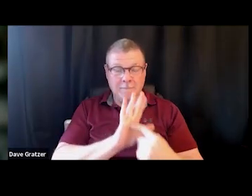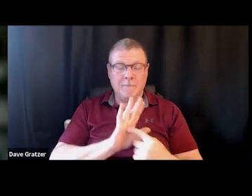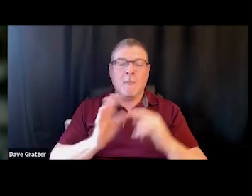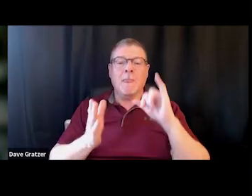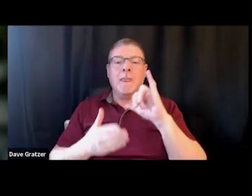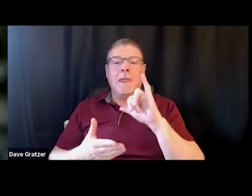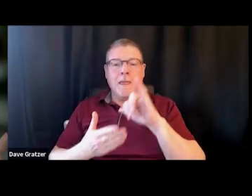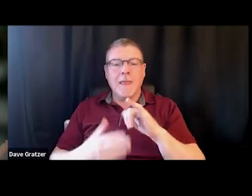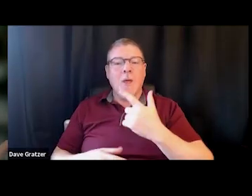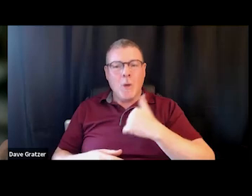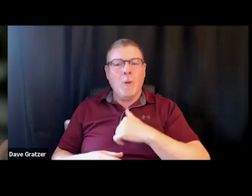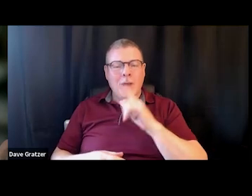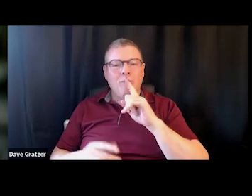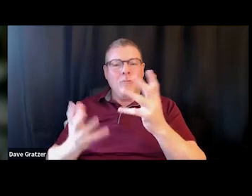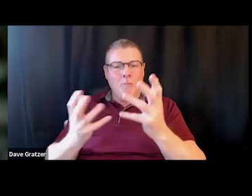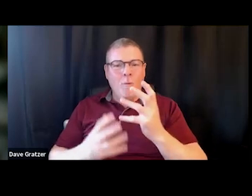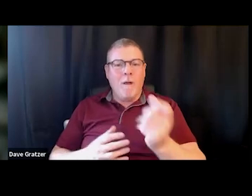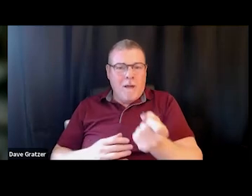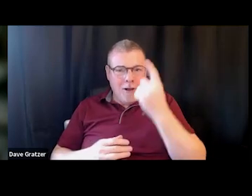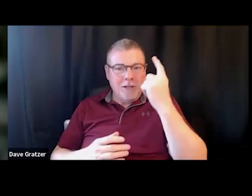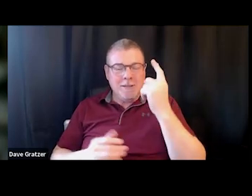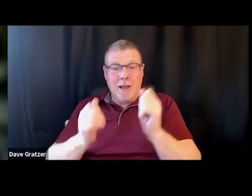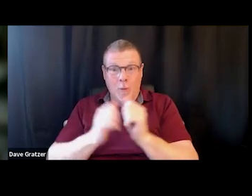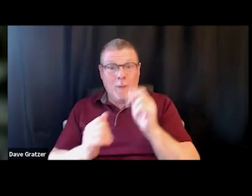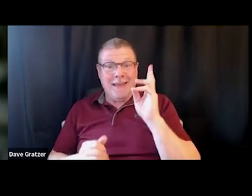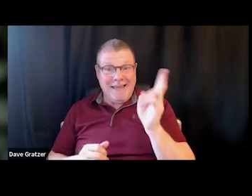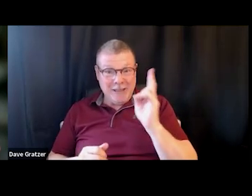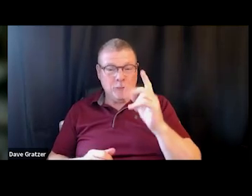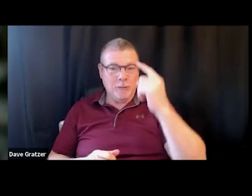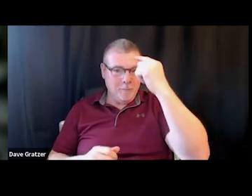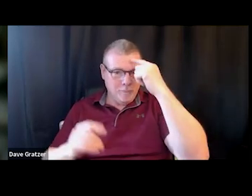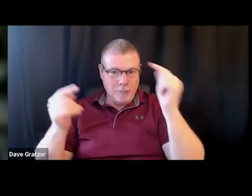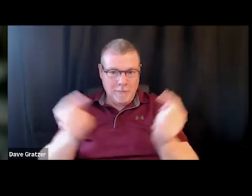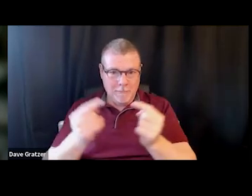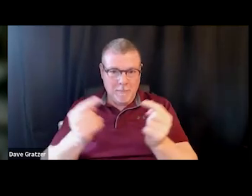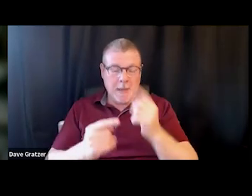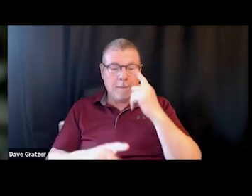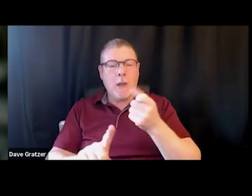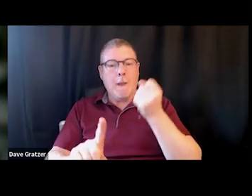queremos entender cuál es ese historial de lesiones cerebrales, porque impacta la cognición de las personas,